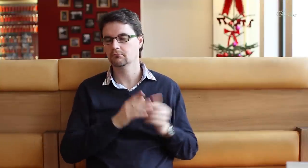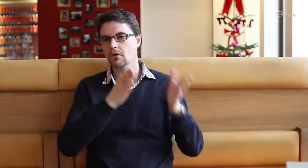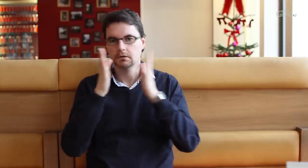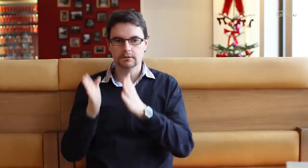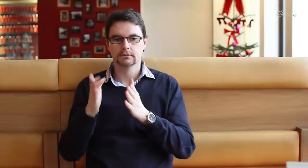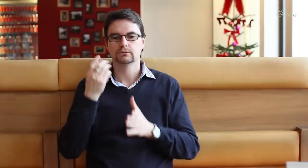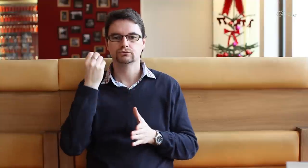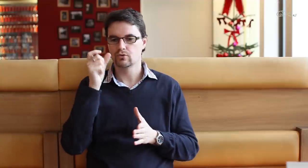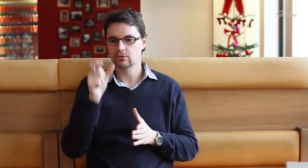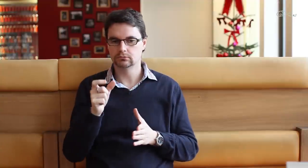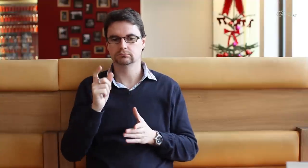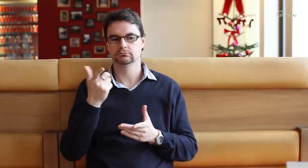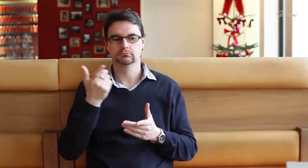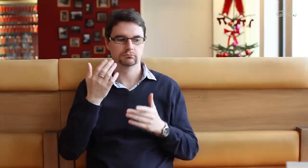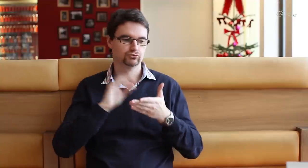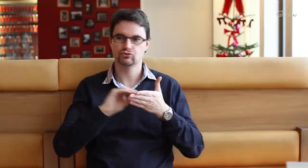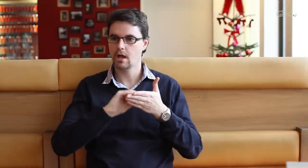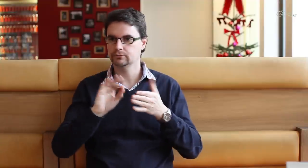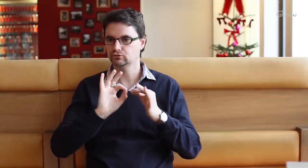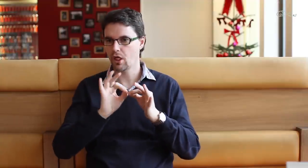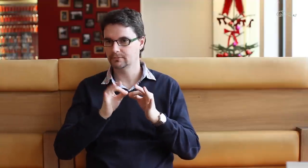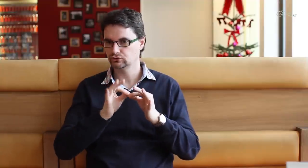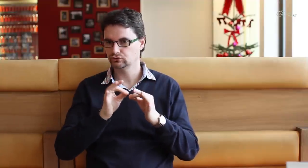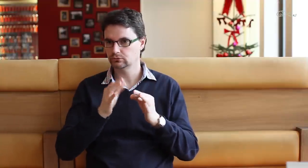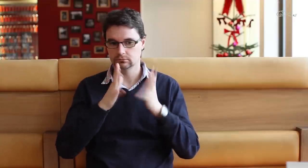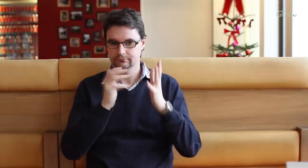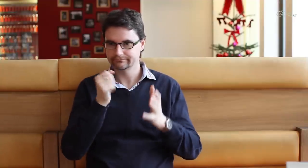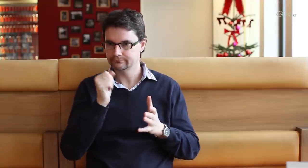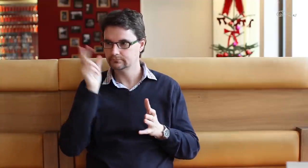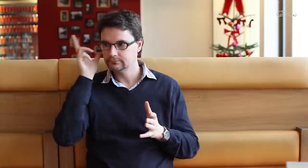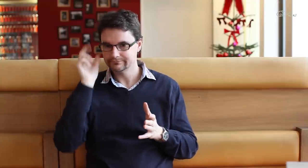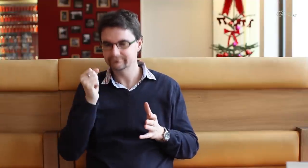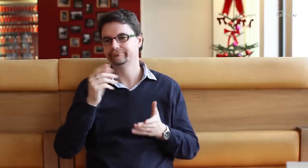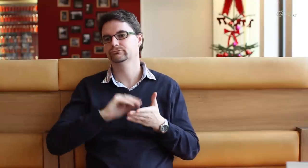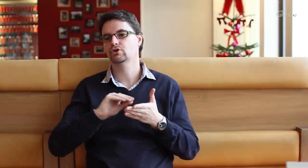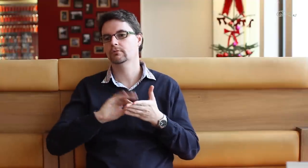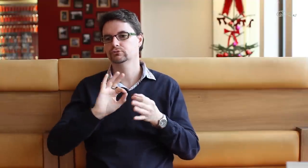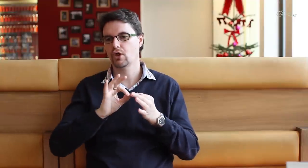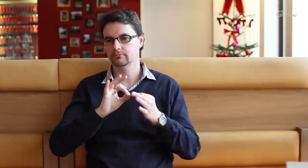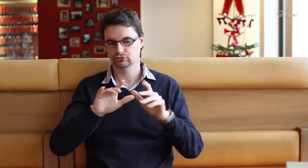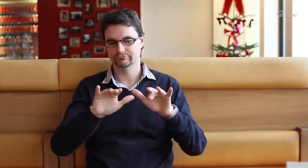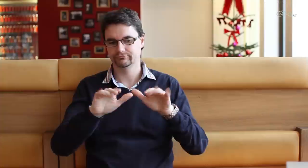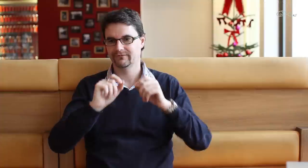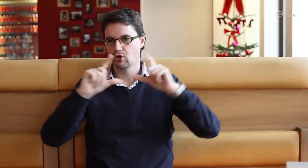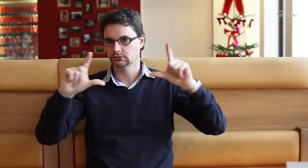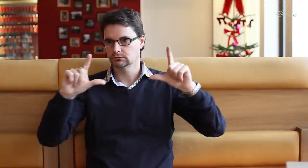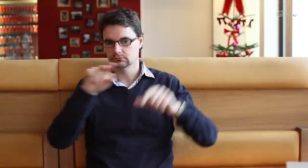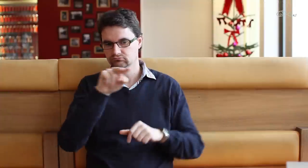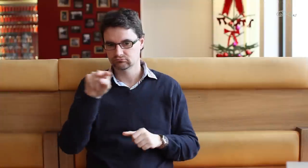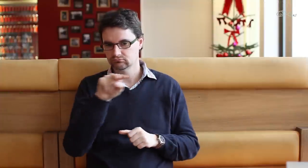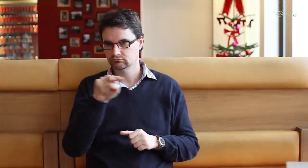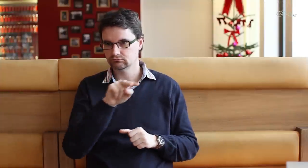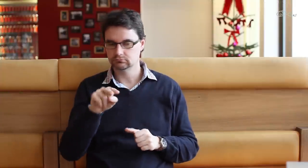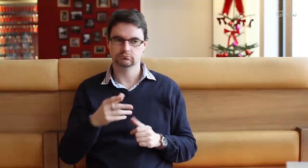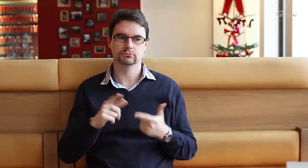Schwerhörige, die nicht gebärden und schlecht hören können, nutzen Schriftdolmetscher. Sie benutzen dann einen vergrößerten Text und